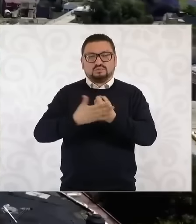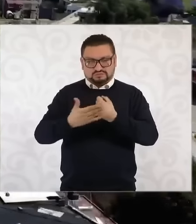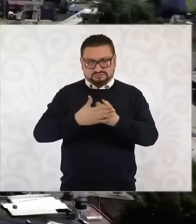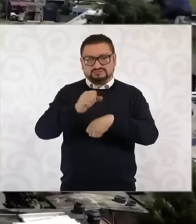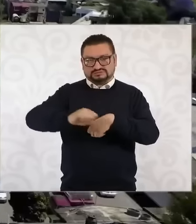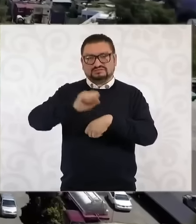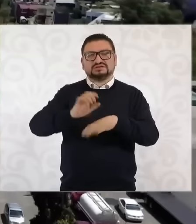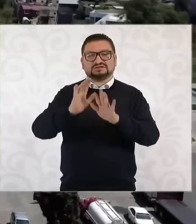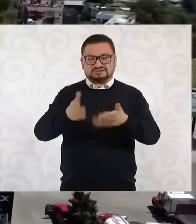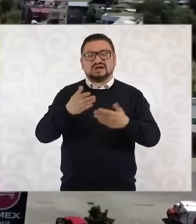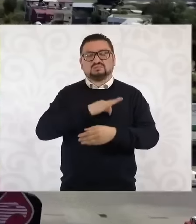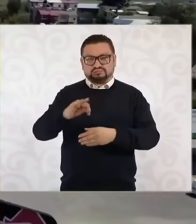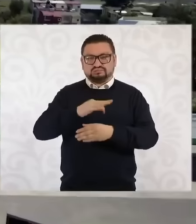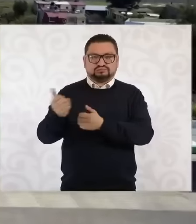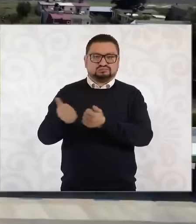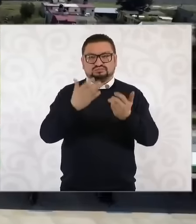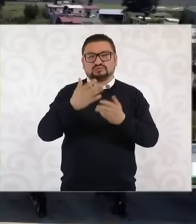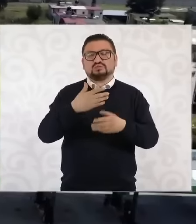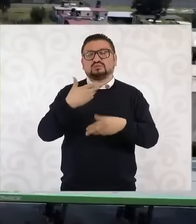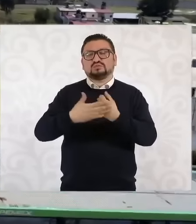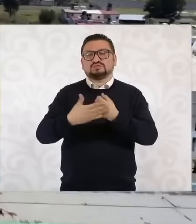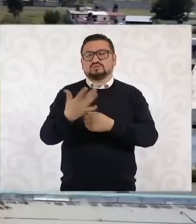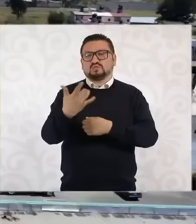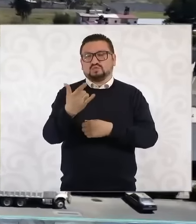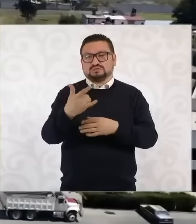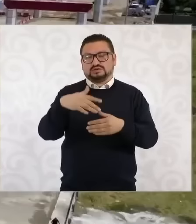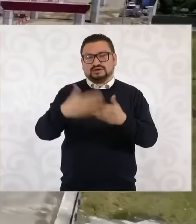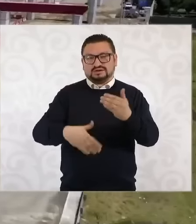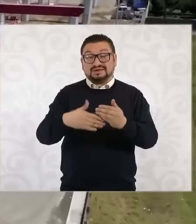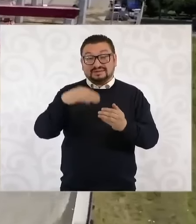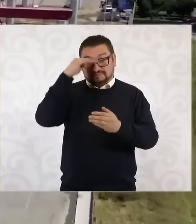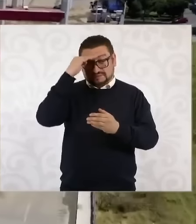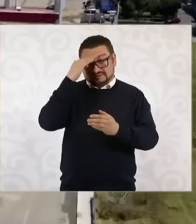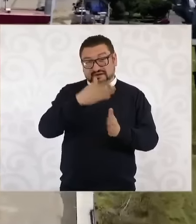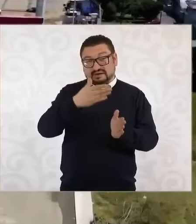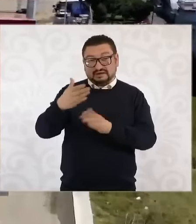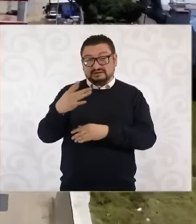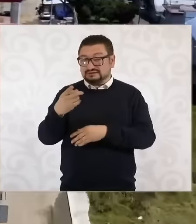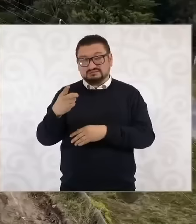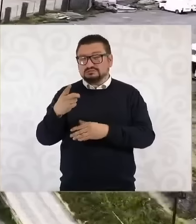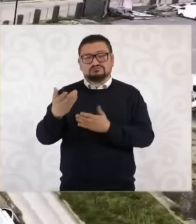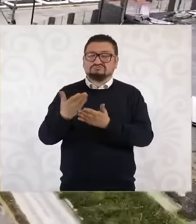semana y este estará terminado en julio, también estaba programado hasta diciembre. La siguiente,